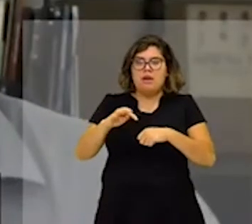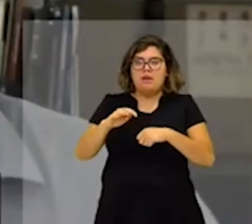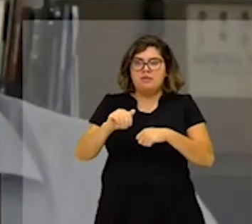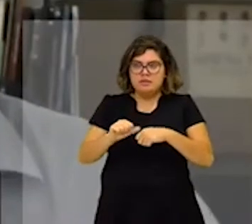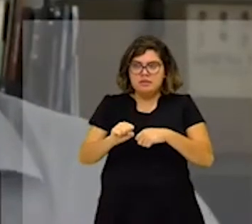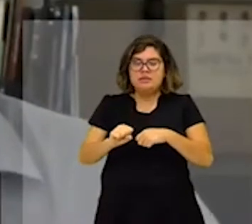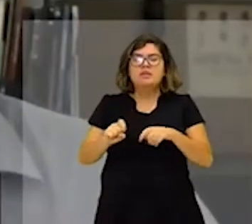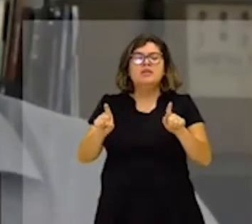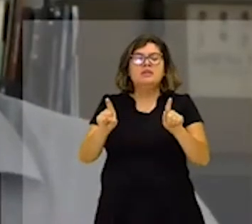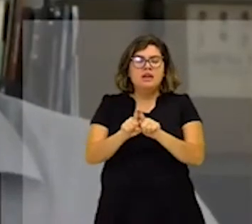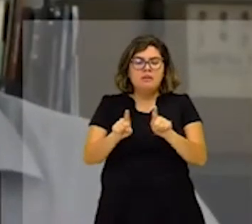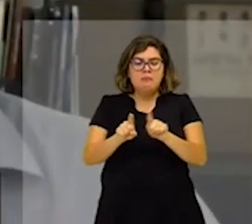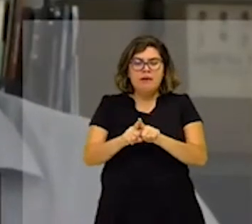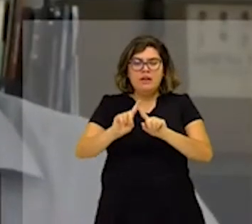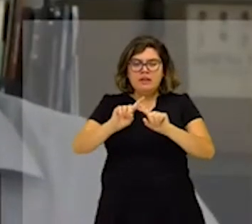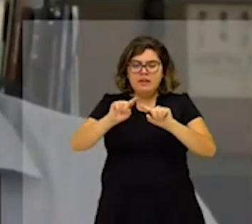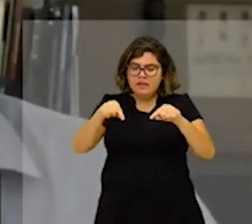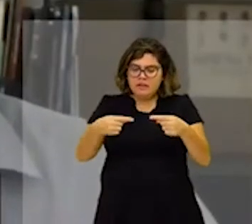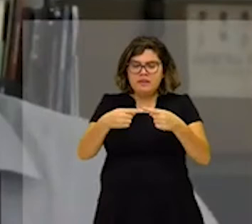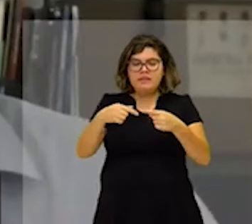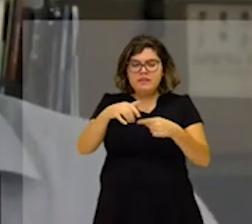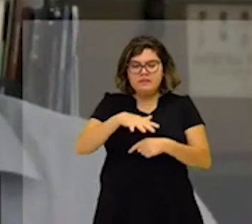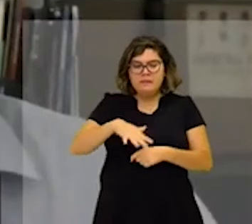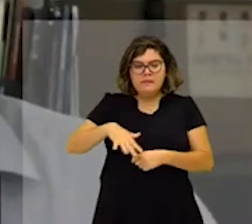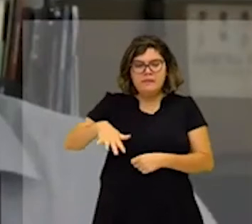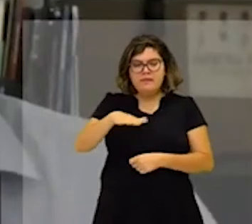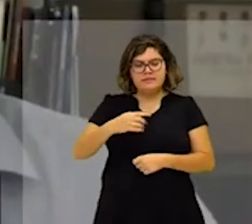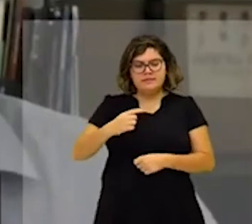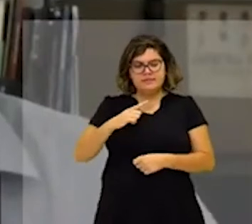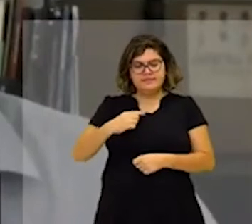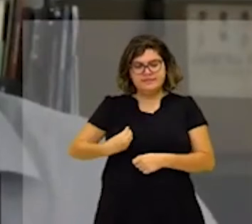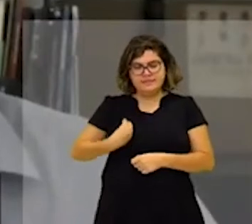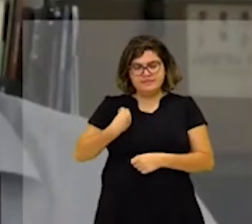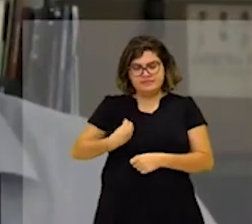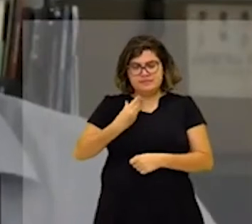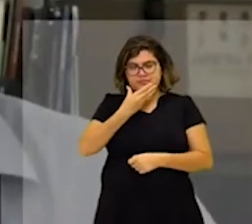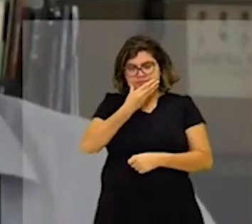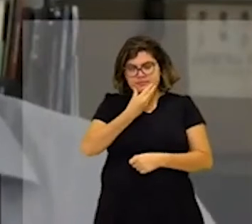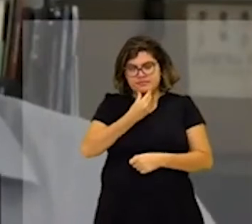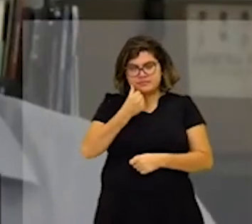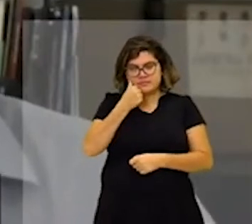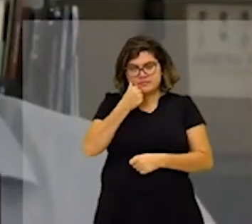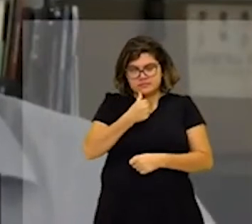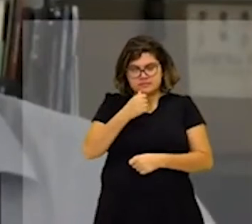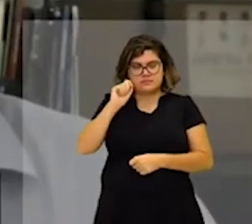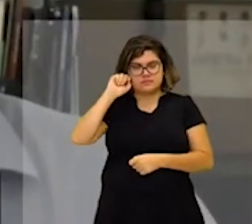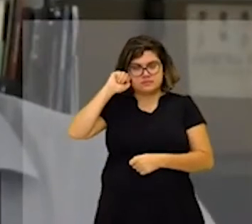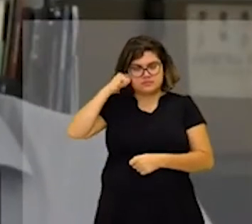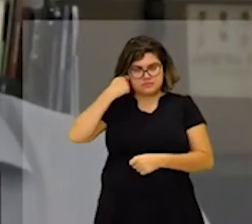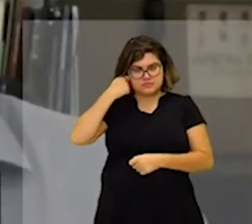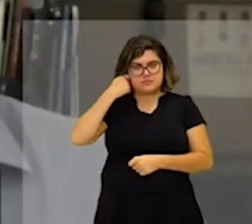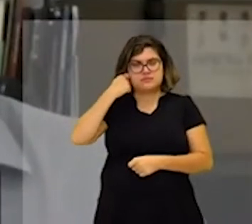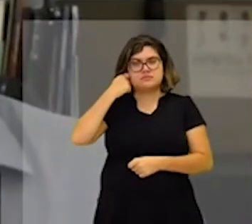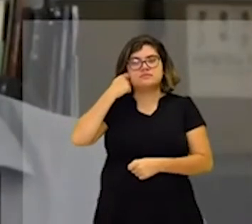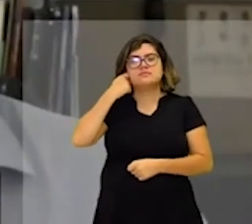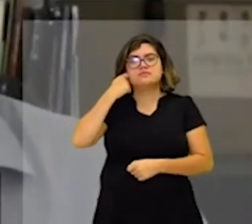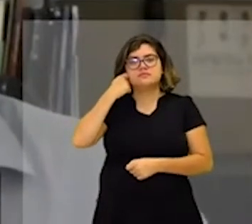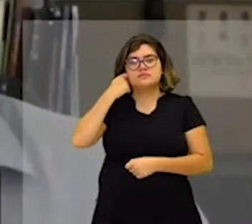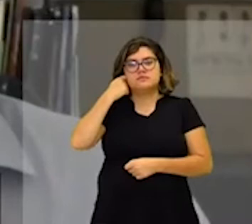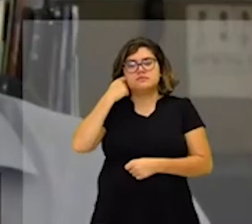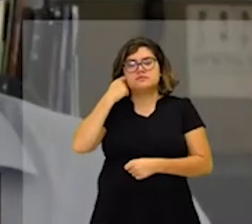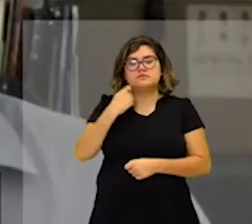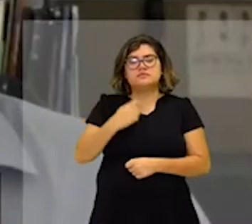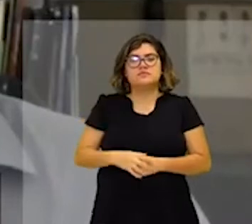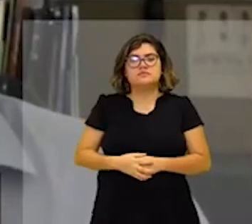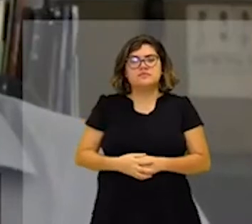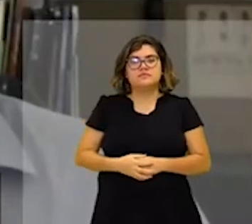com relação a essa questão a presença de negros e negras candidaturas de negros e negras é na